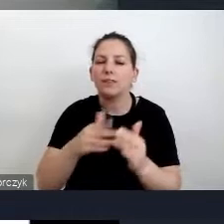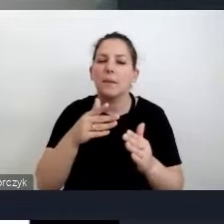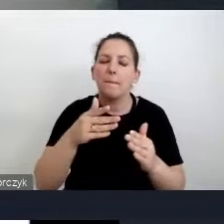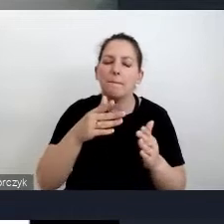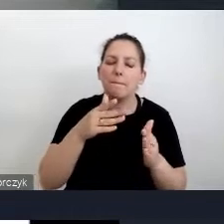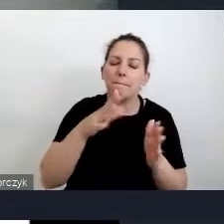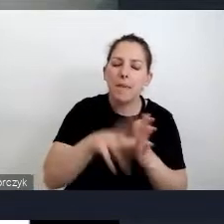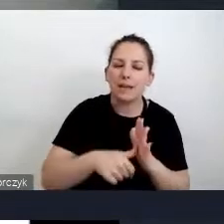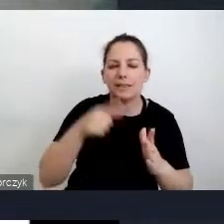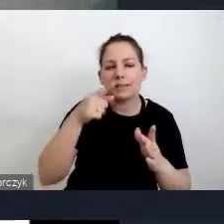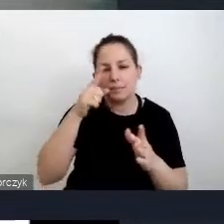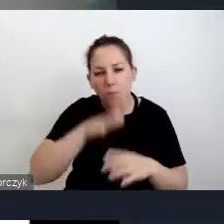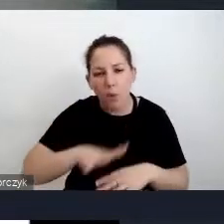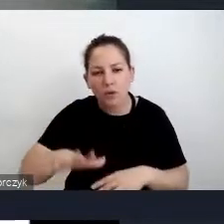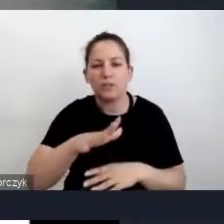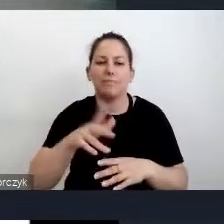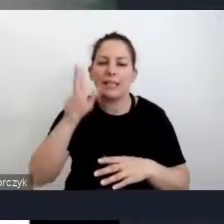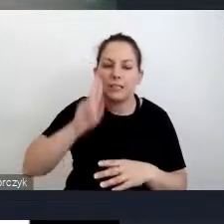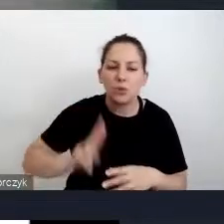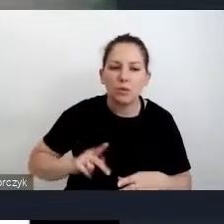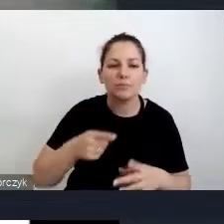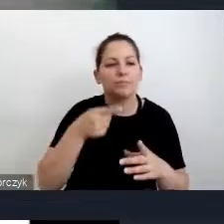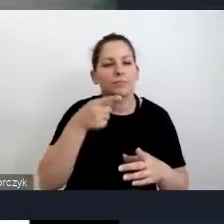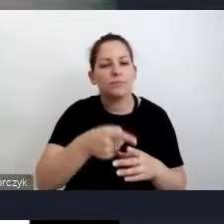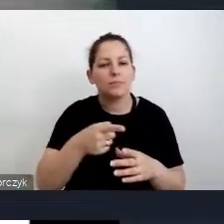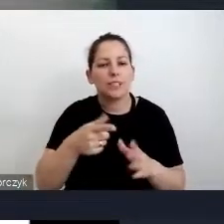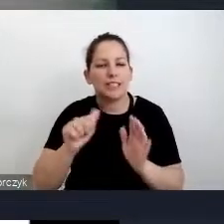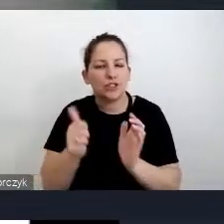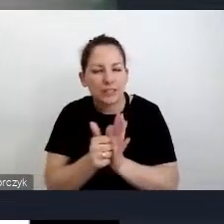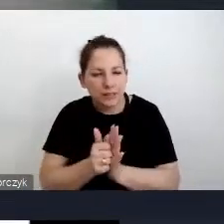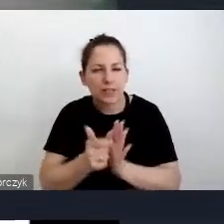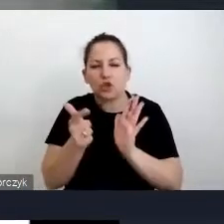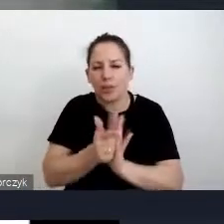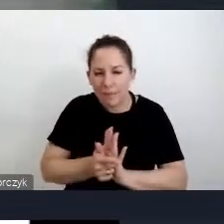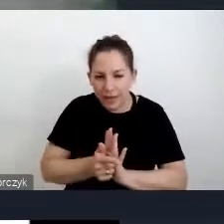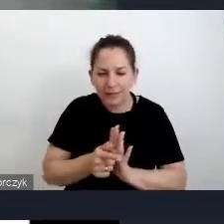pokoju silnych instytucji, Celu 16. i Celu 17. w zakresie partnerstwa,